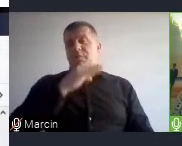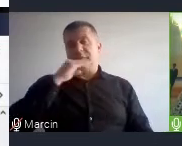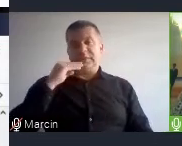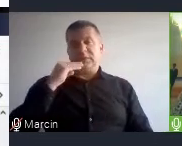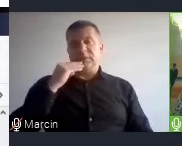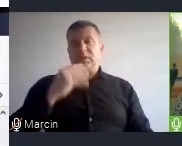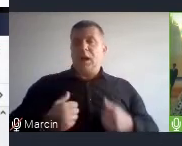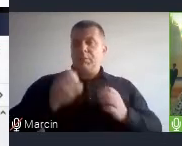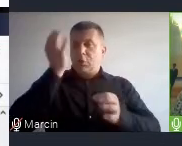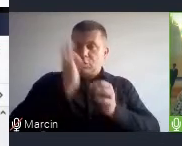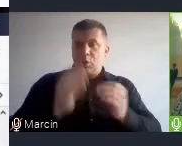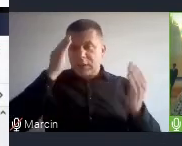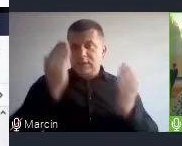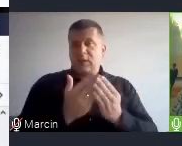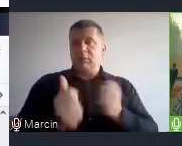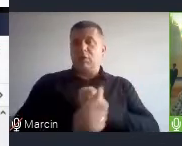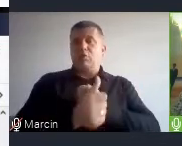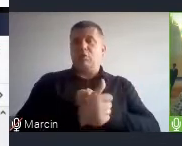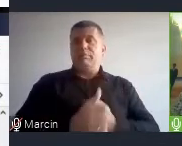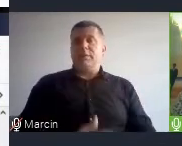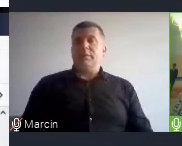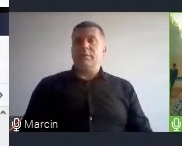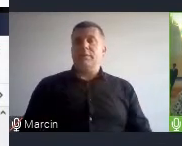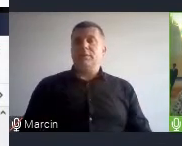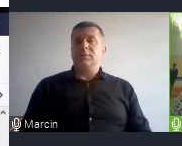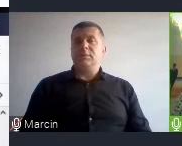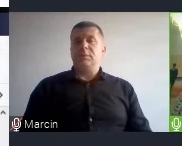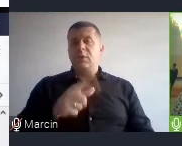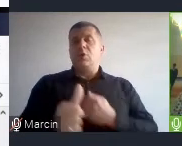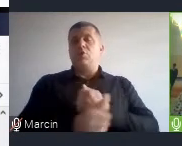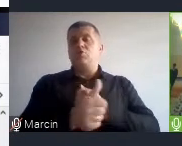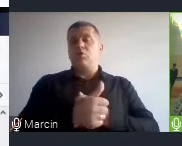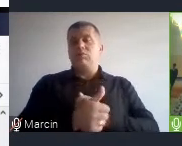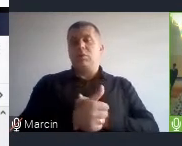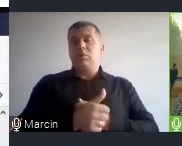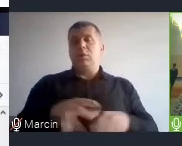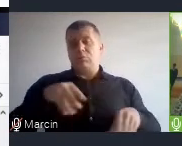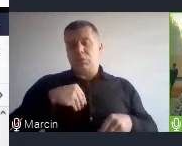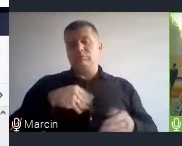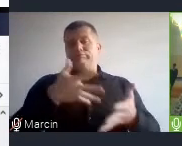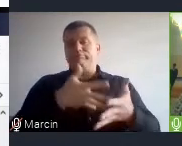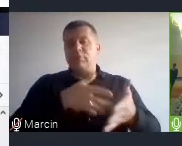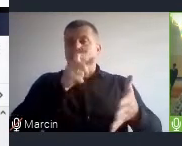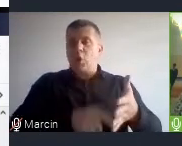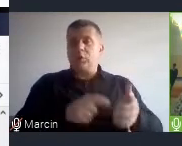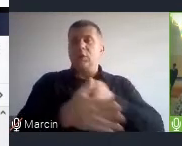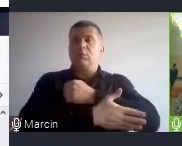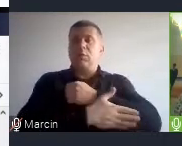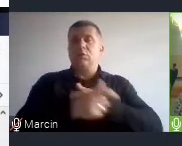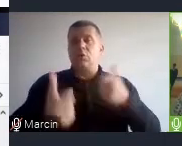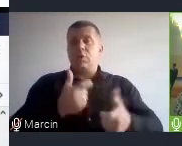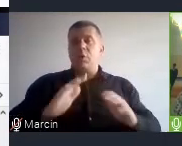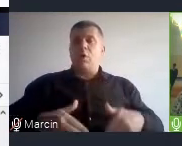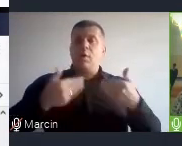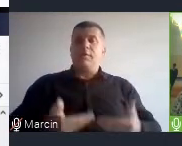żeby dokładnie się zapoznać z dokumentacją i tę dokumentację móc ocenić i na tej podstawie sporządzić ofertę.